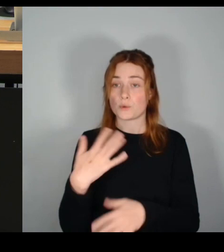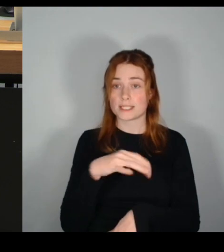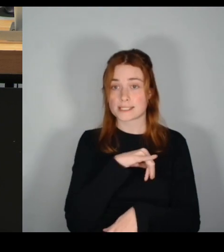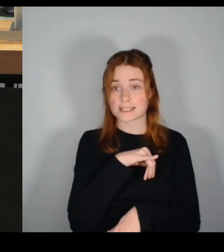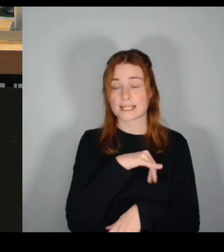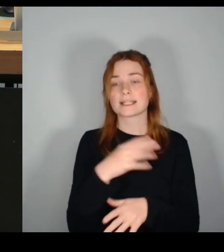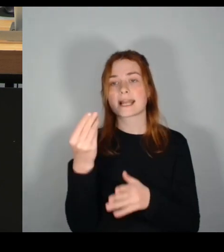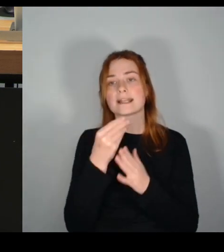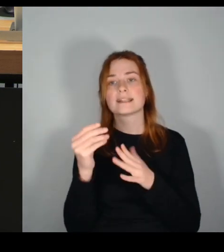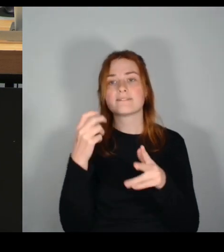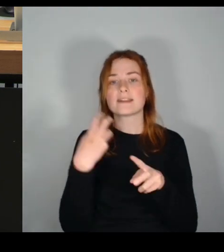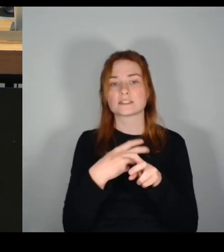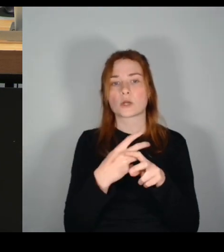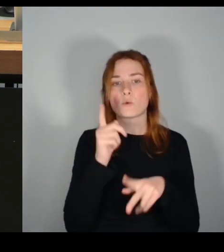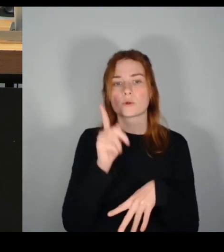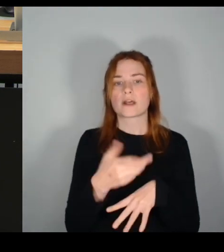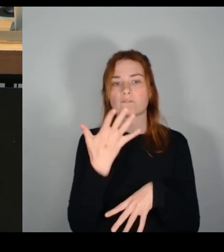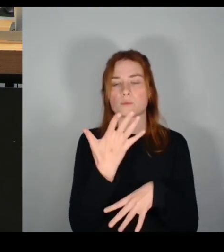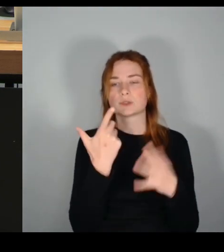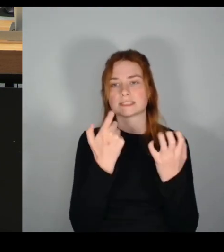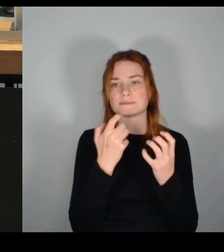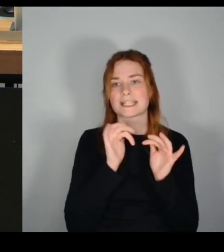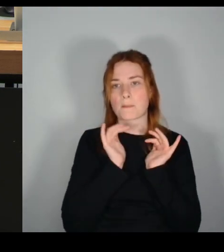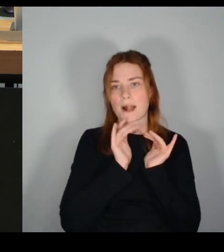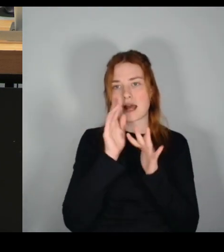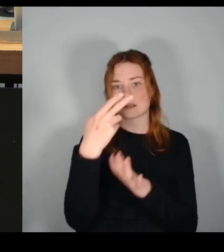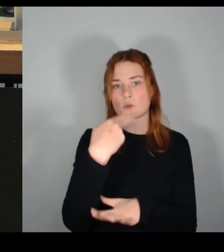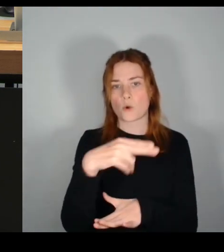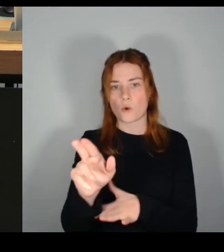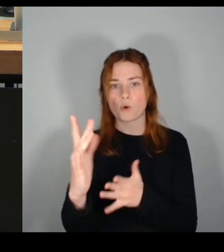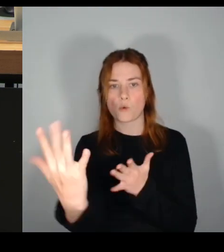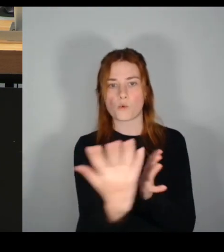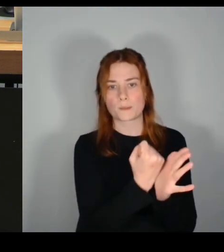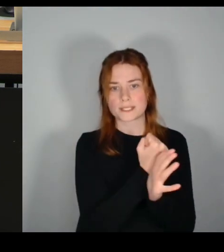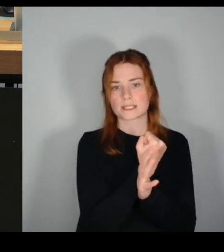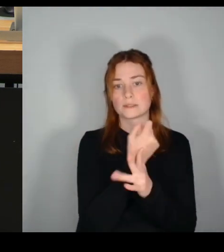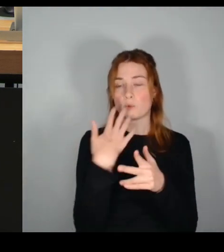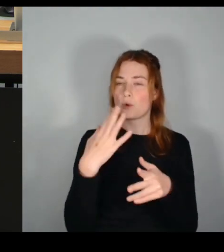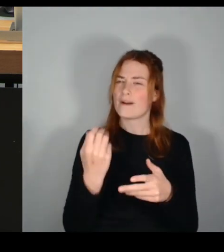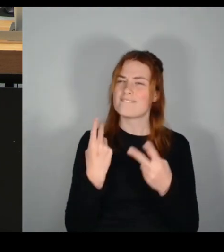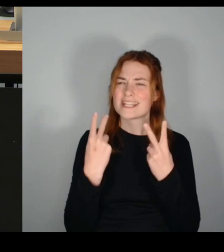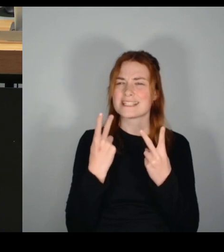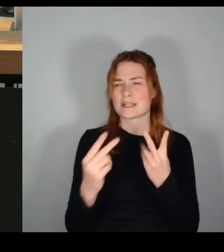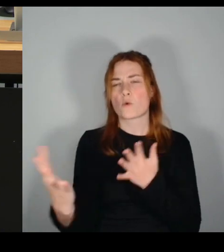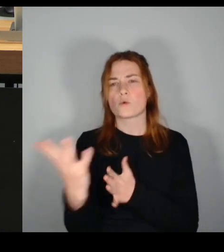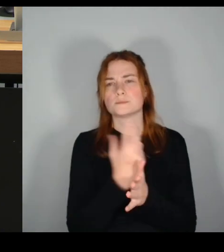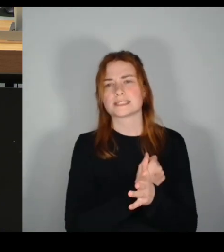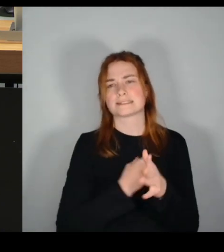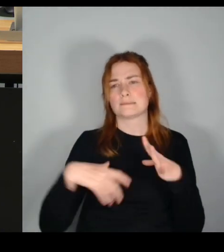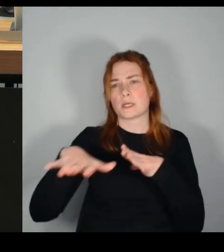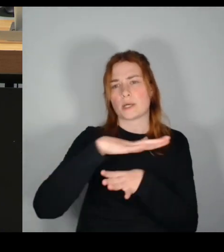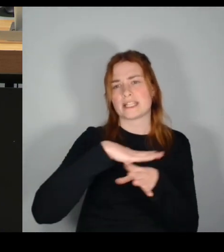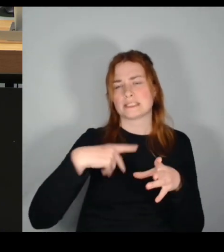umsatzstärksten Wirtschaftsbranchen in Deutschland? Wusste wahrscheinlich nicht jeder. Und mit einer Bruttowertschöpfung von 103